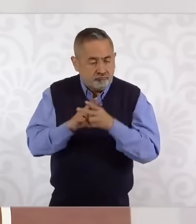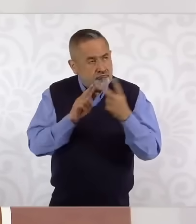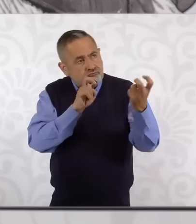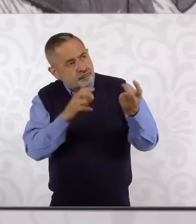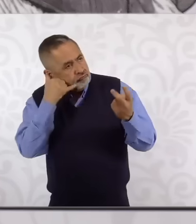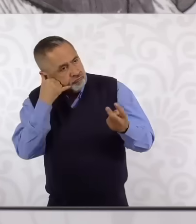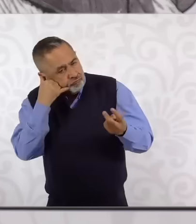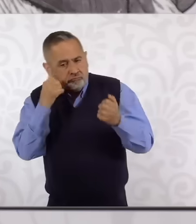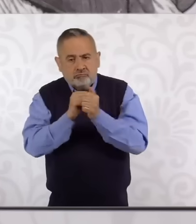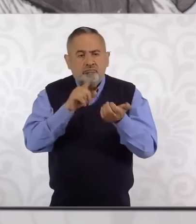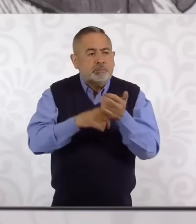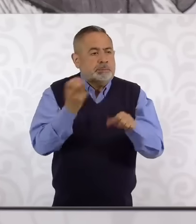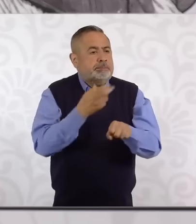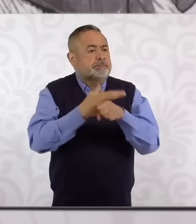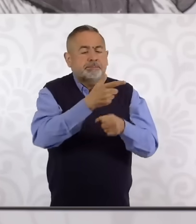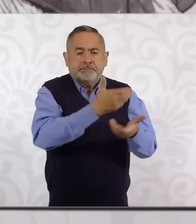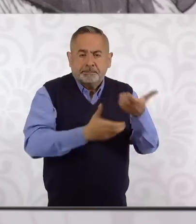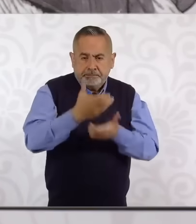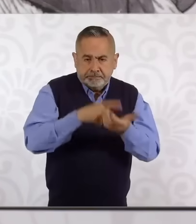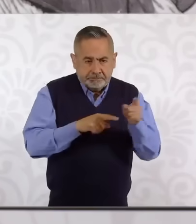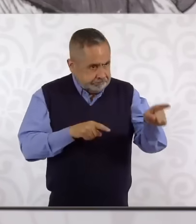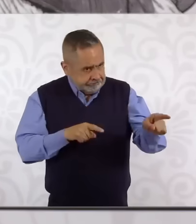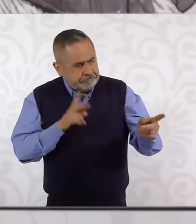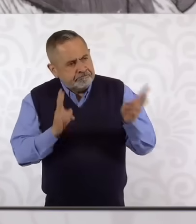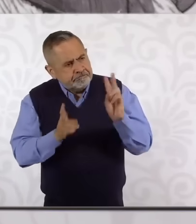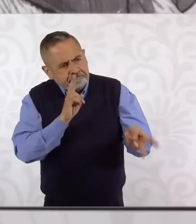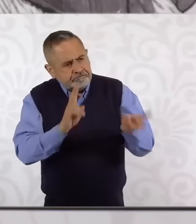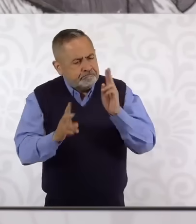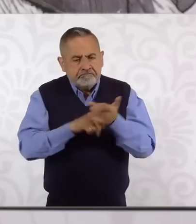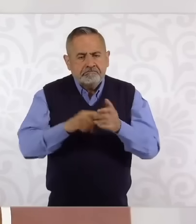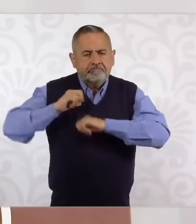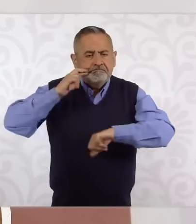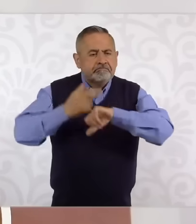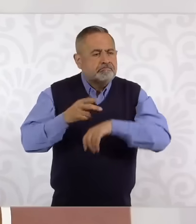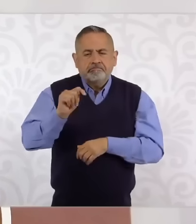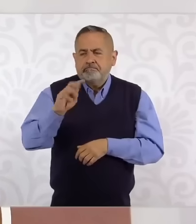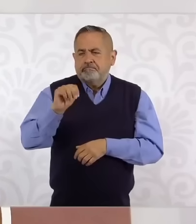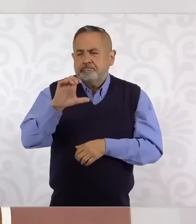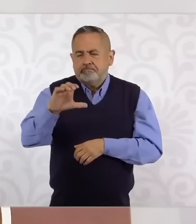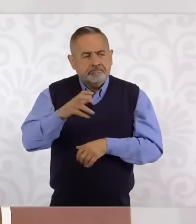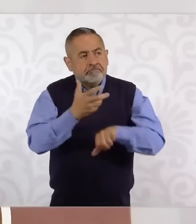con el secretario de comercio y con el responsable de los tratados comerciales de los Estados Unidos.